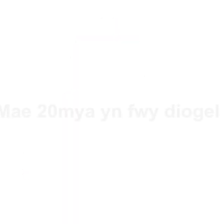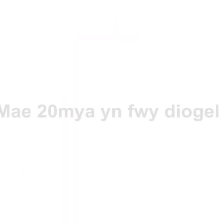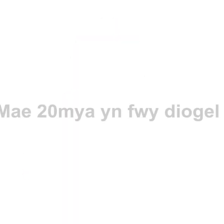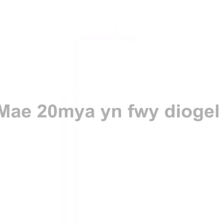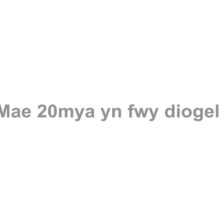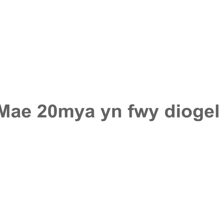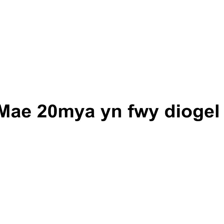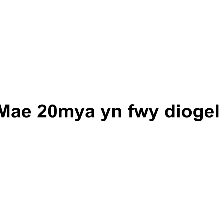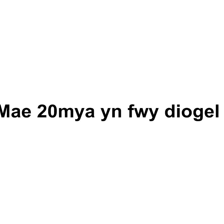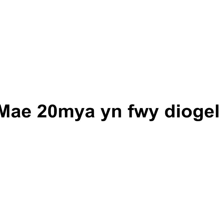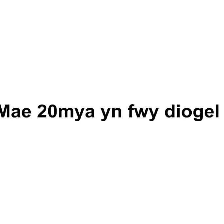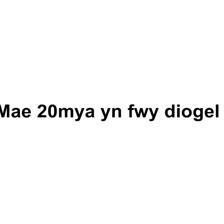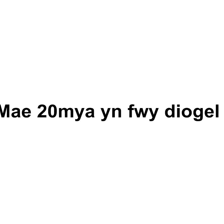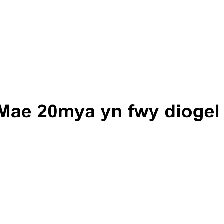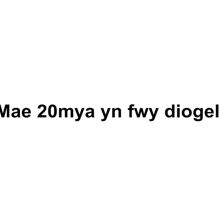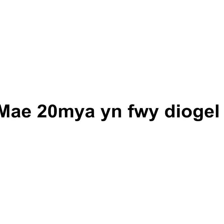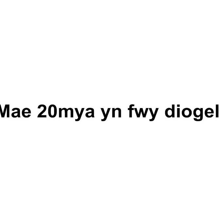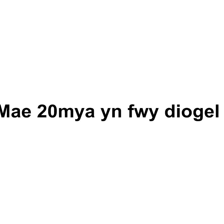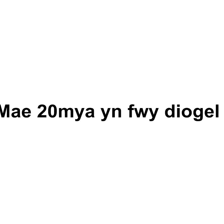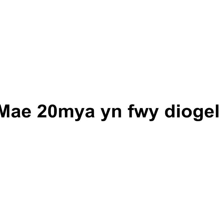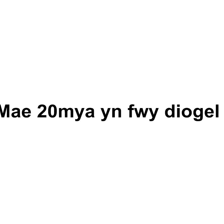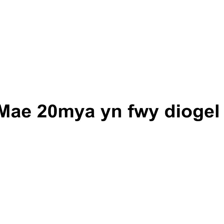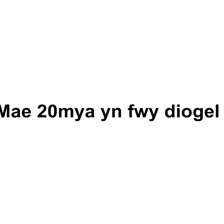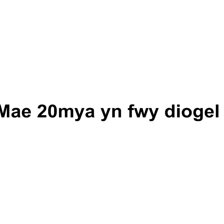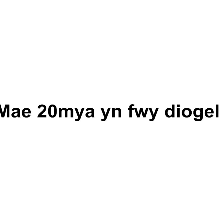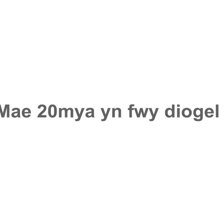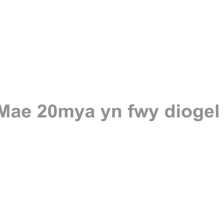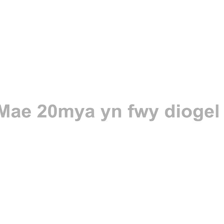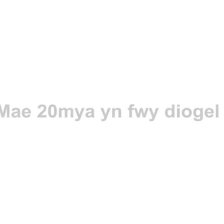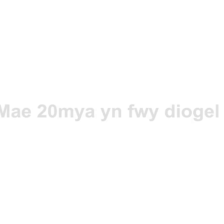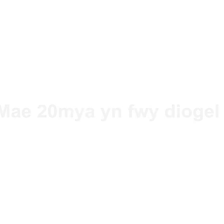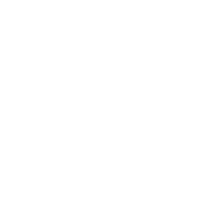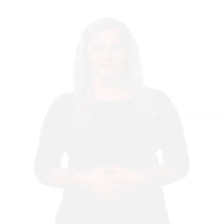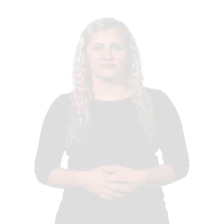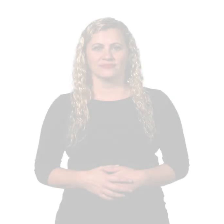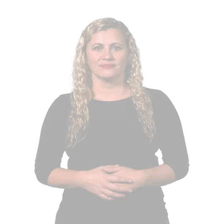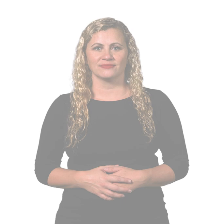Mae 20mya yn fwy diogel